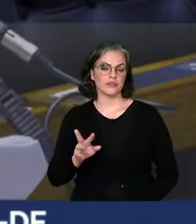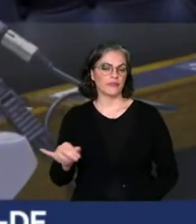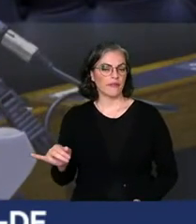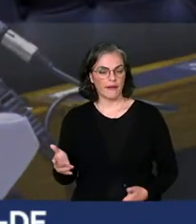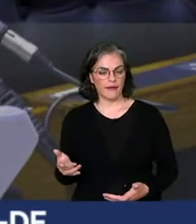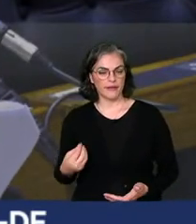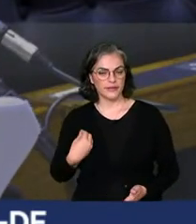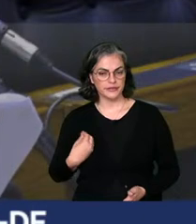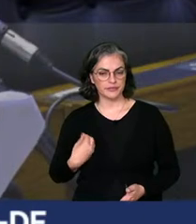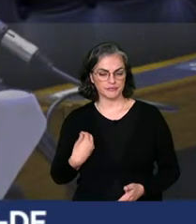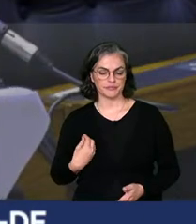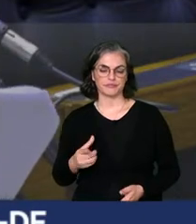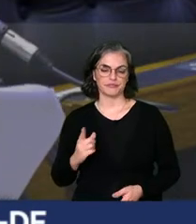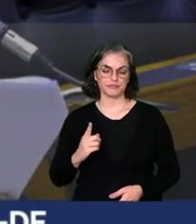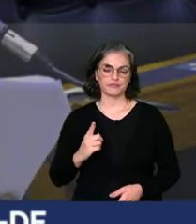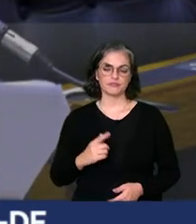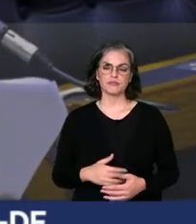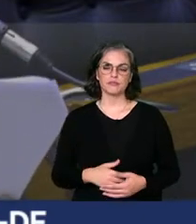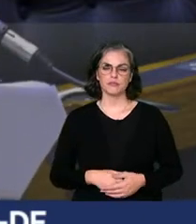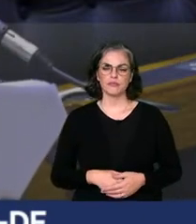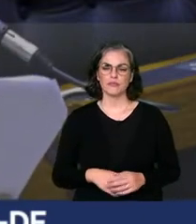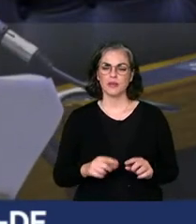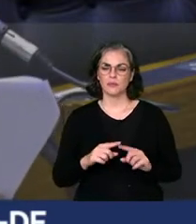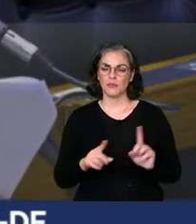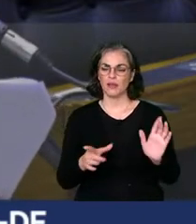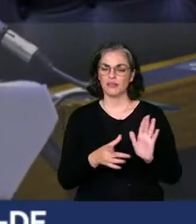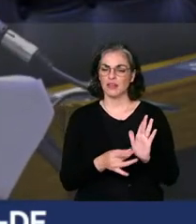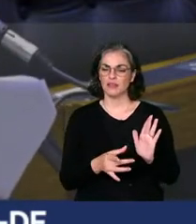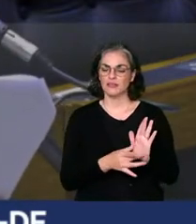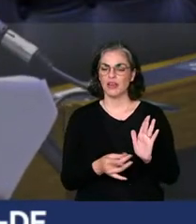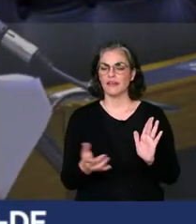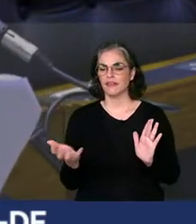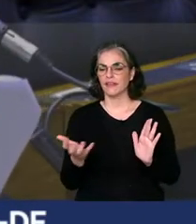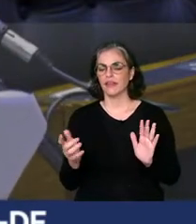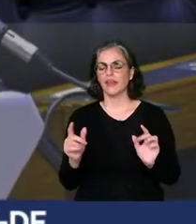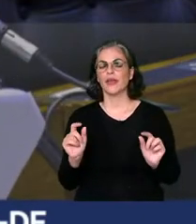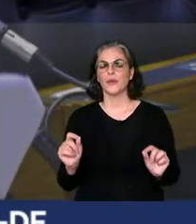PELO SETOR PÚBLICO E O TEXTO, E A EMENDA DO DESTAQUE ELE QUER QUE SEJA FEITO PELA